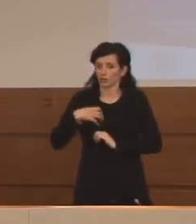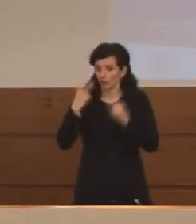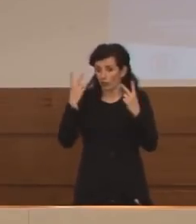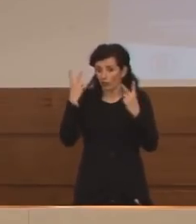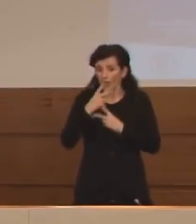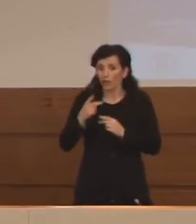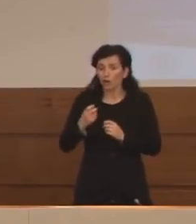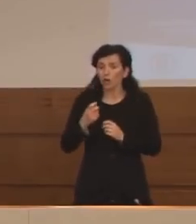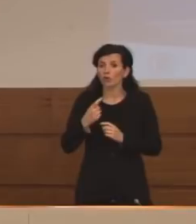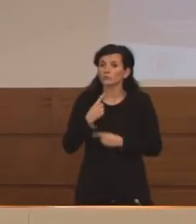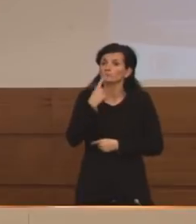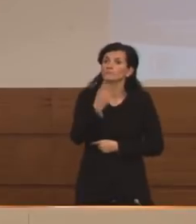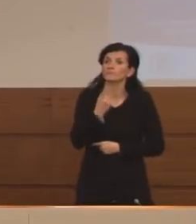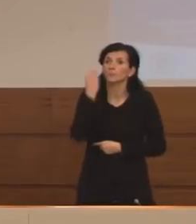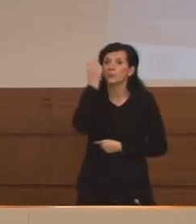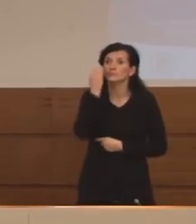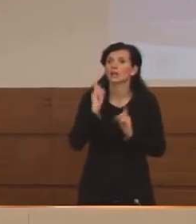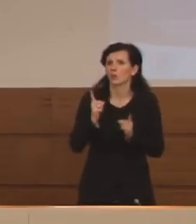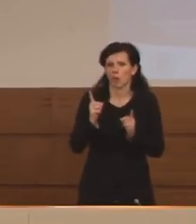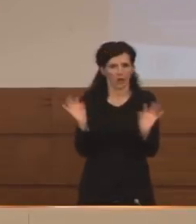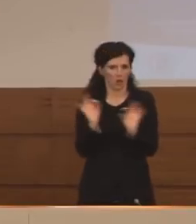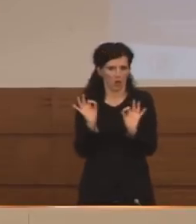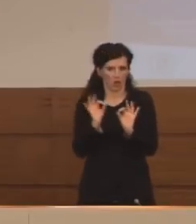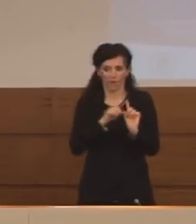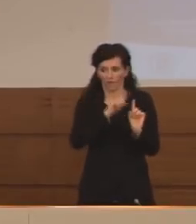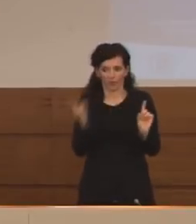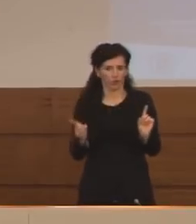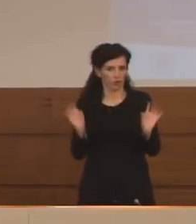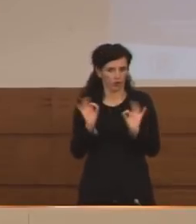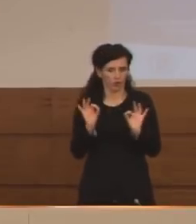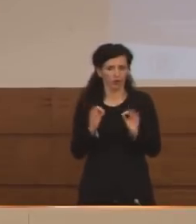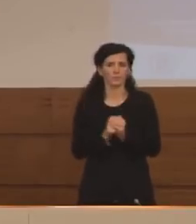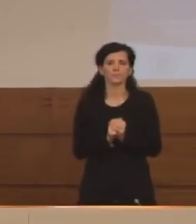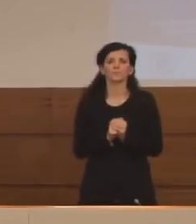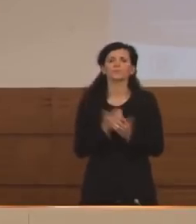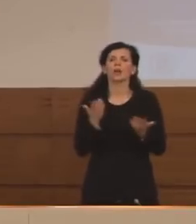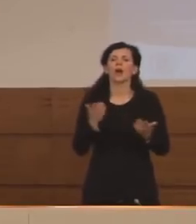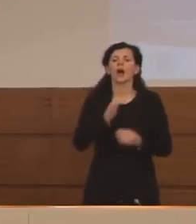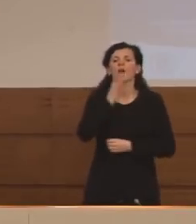Non vuol dire che siccome l'incidenza è bassa in un'area